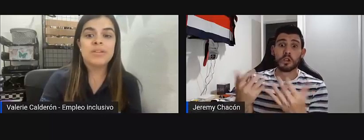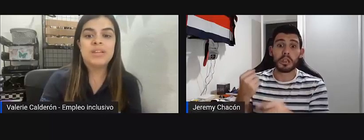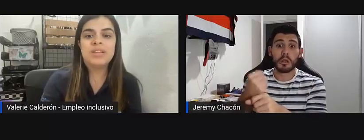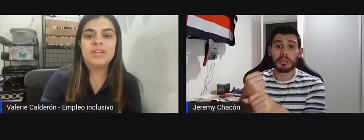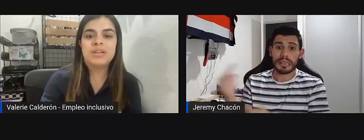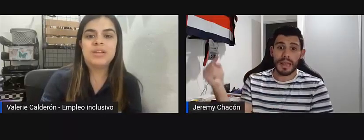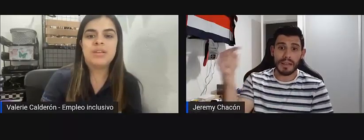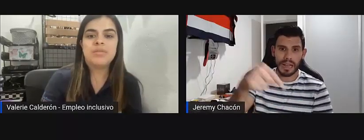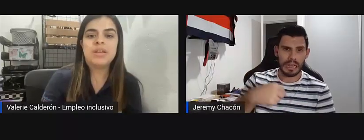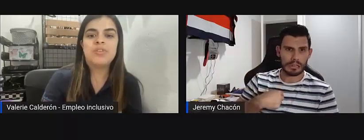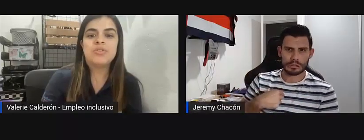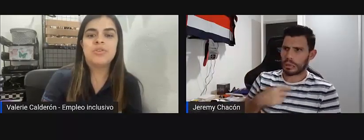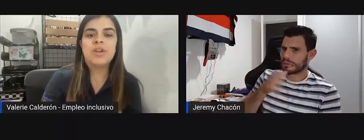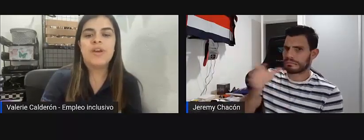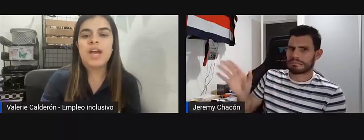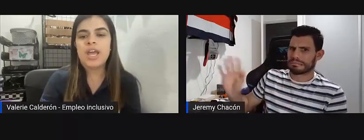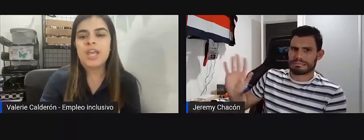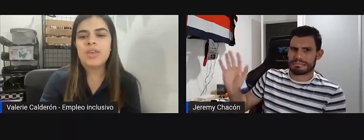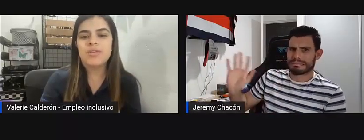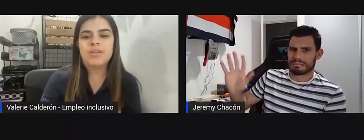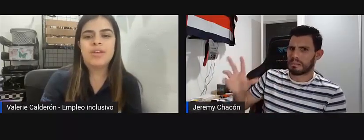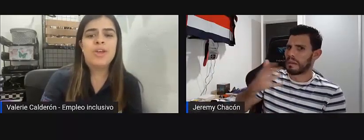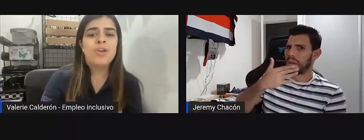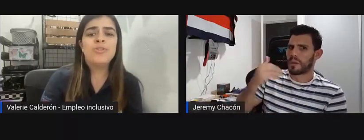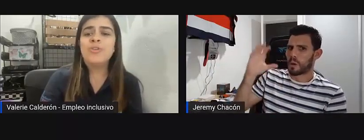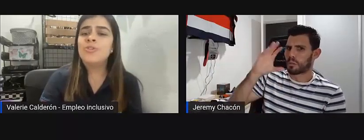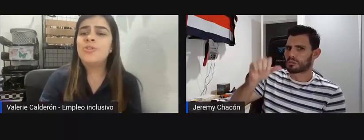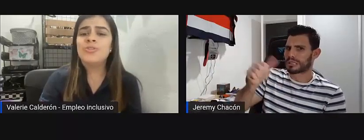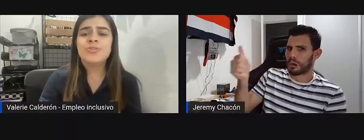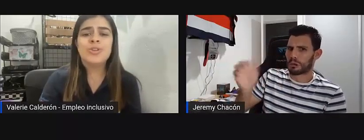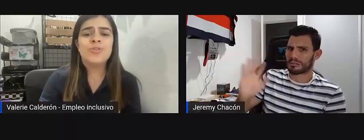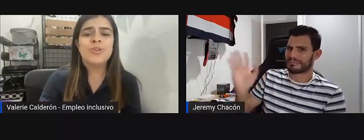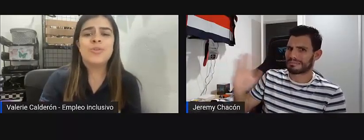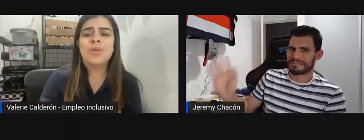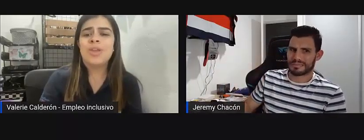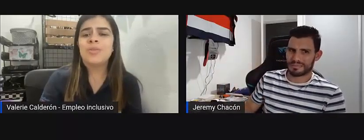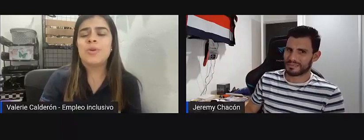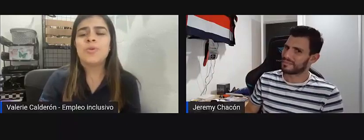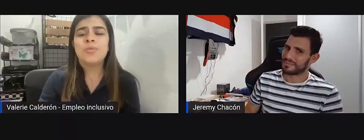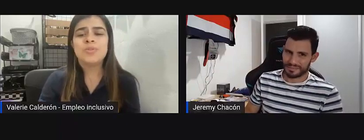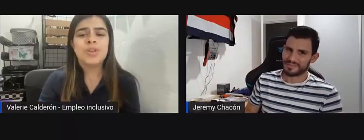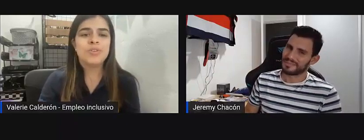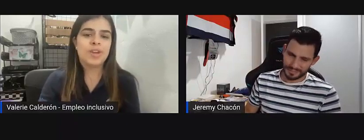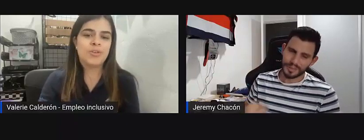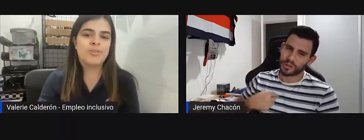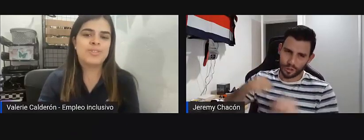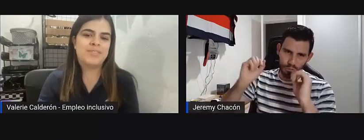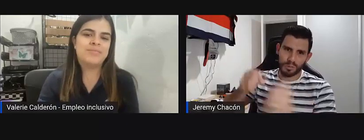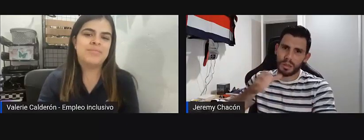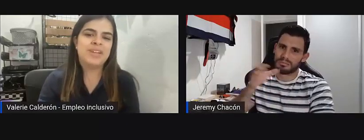vez y de verdad yo quiero trabajar ahí no no yo no se lo recomiendo mejor busque otra cosa verdad